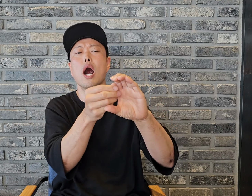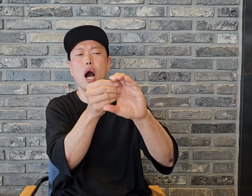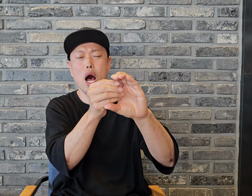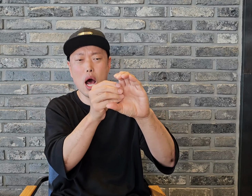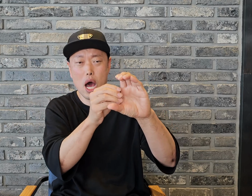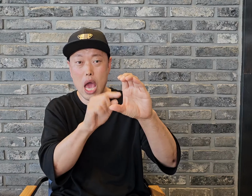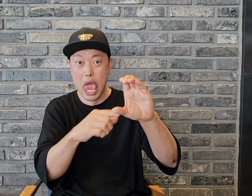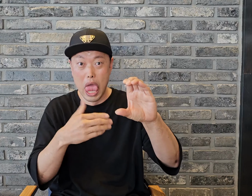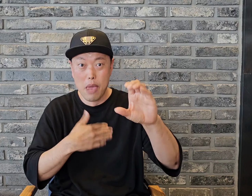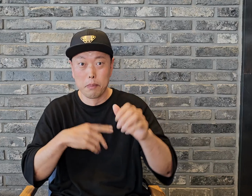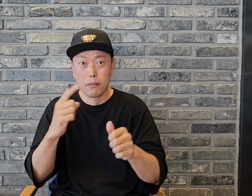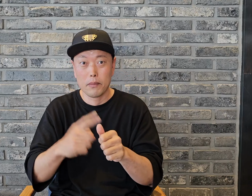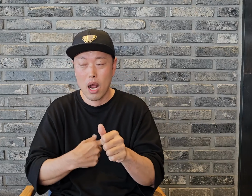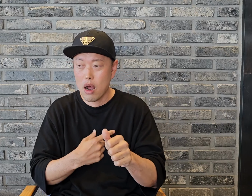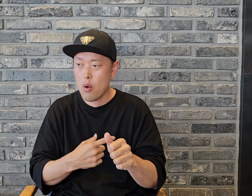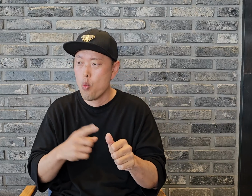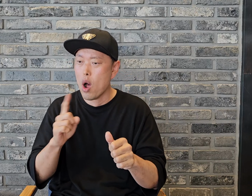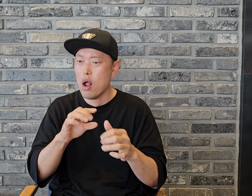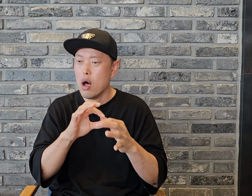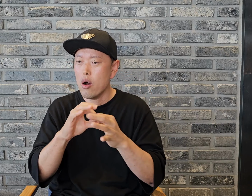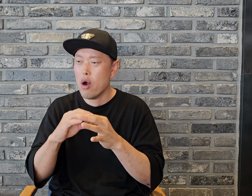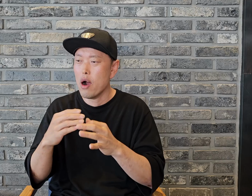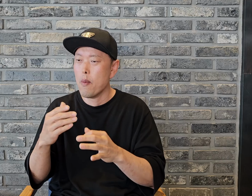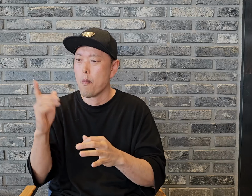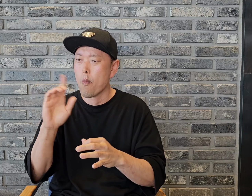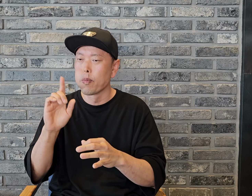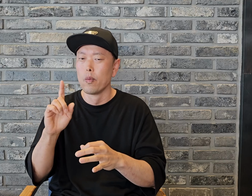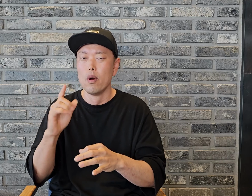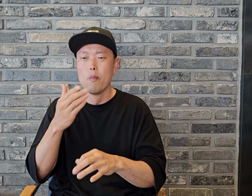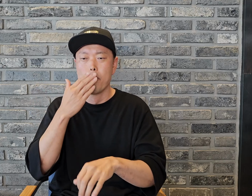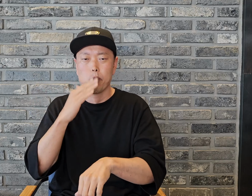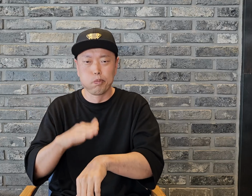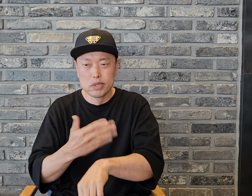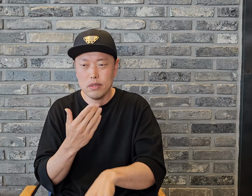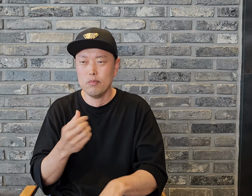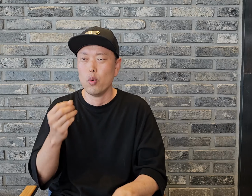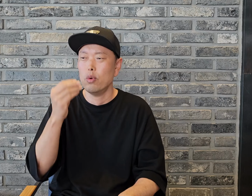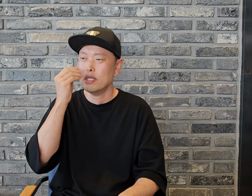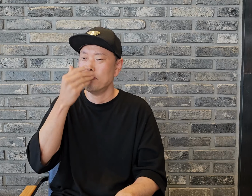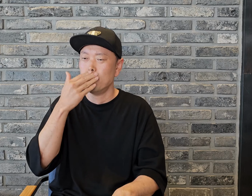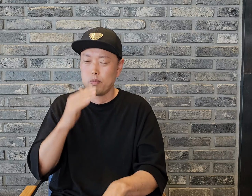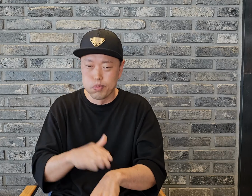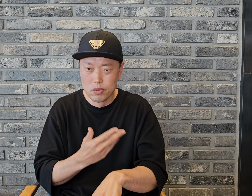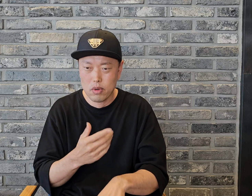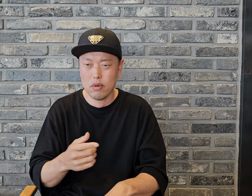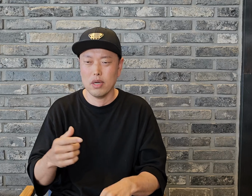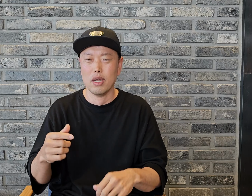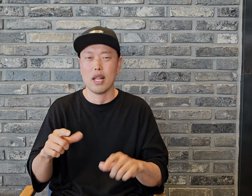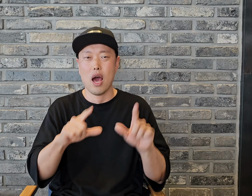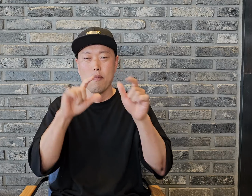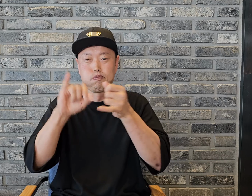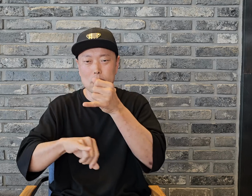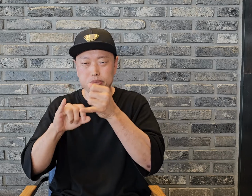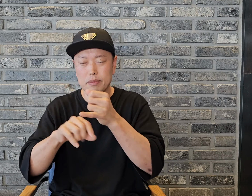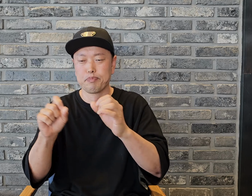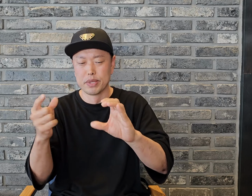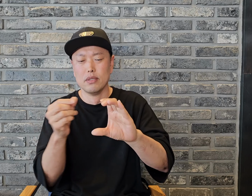視聴者は「ああ、そうだ！」と言うでしょう。そうすることで、 自然な食生活が問題だった、 脂肪の多い食べ物が間違っていた、そして あなたのライフスタイルが間違っていたこと が真に理解できるのです